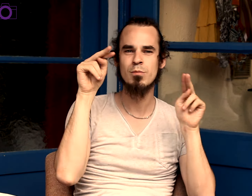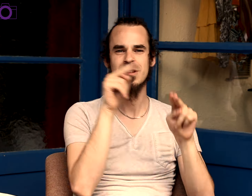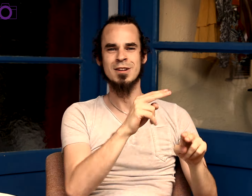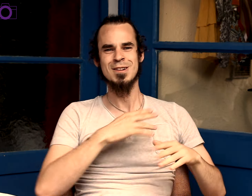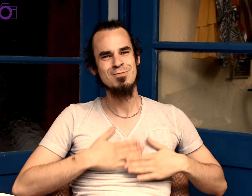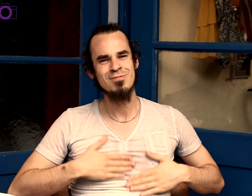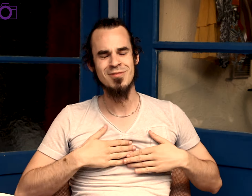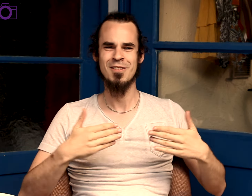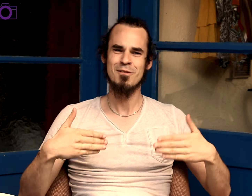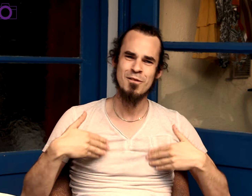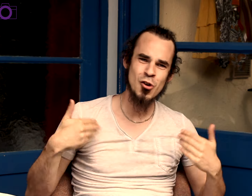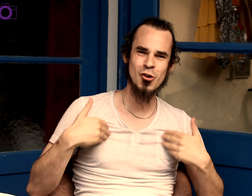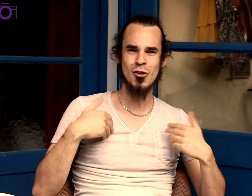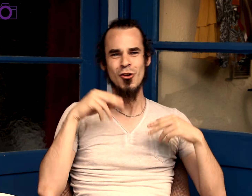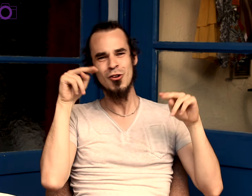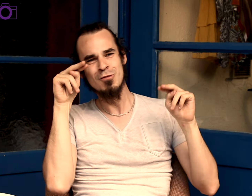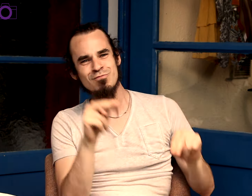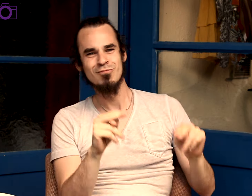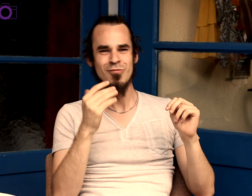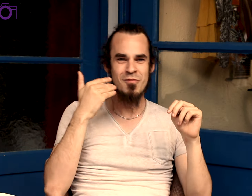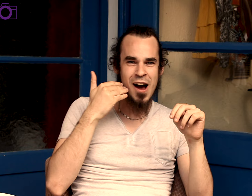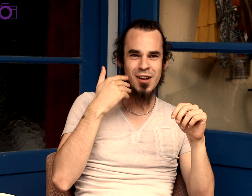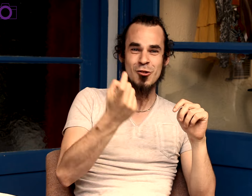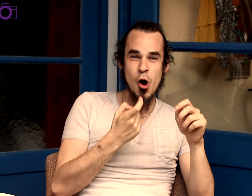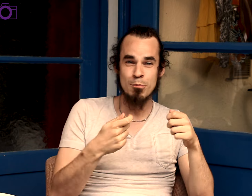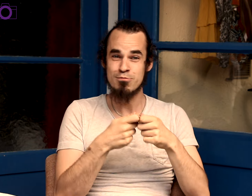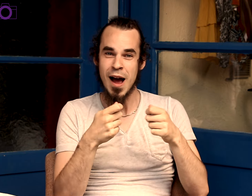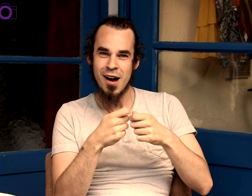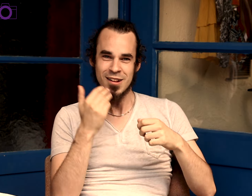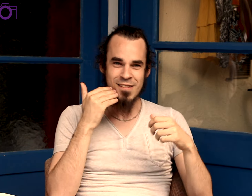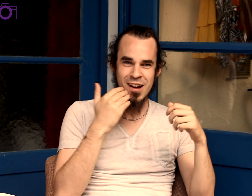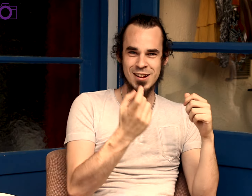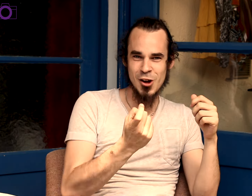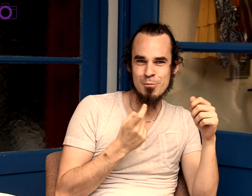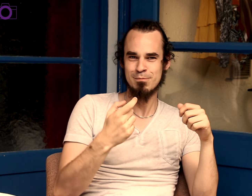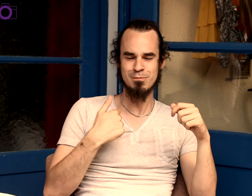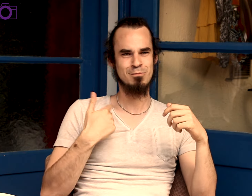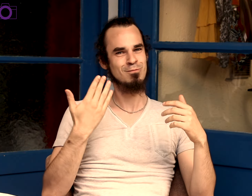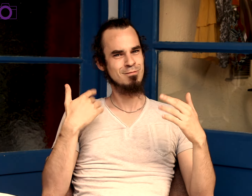Ihr habt diese gerne geschaut und wart schon ganz gespannt auf die nächsten Folgen.